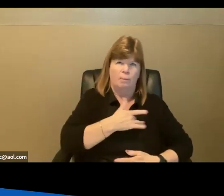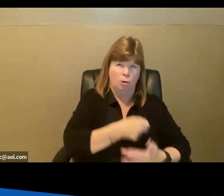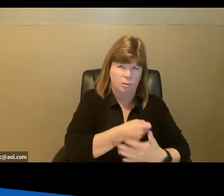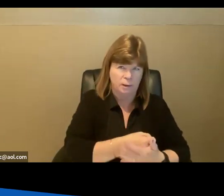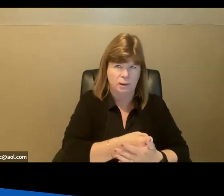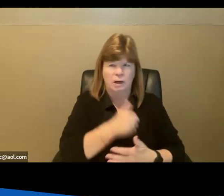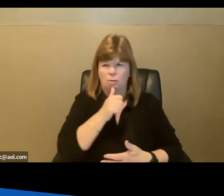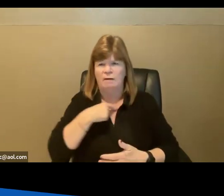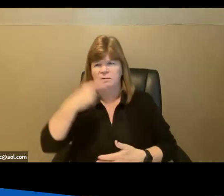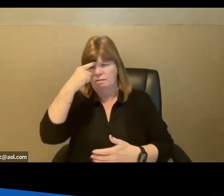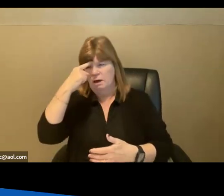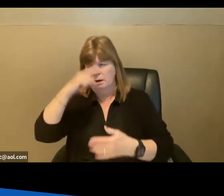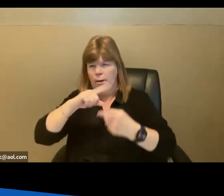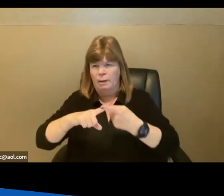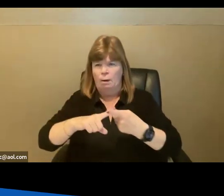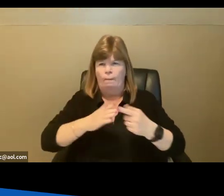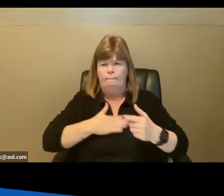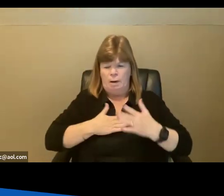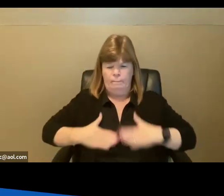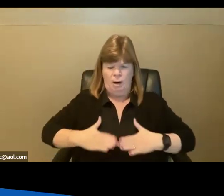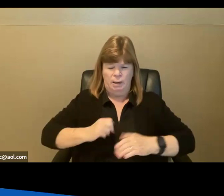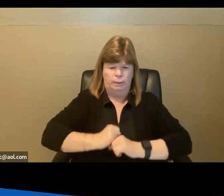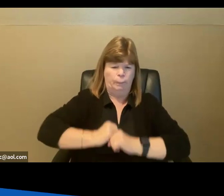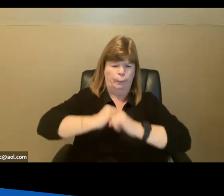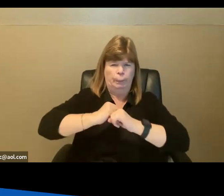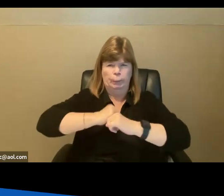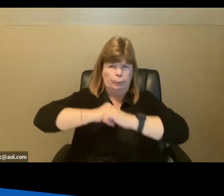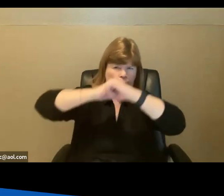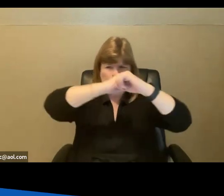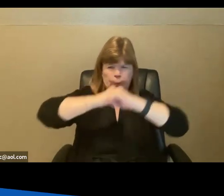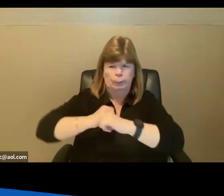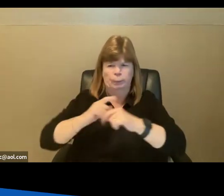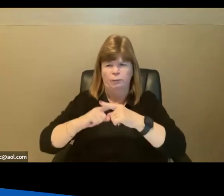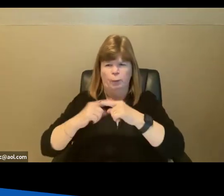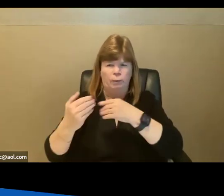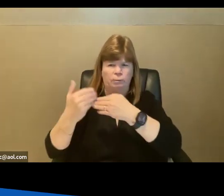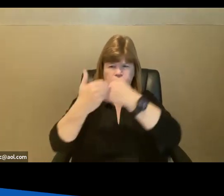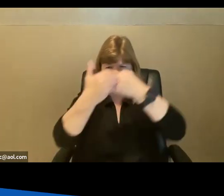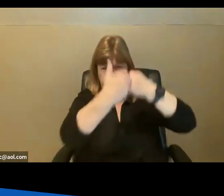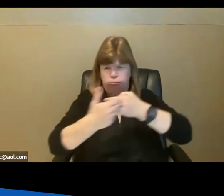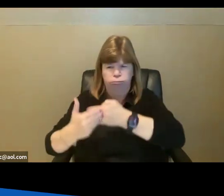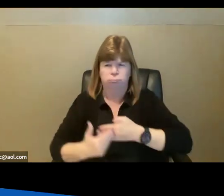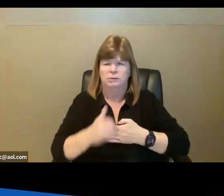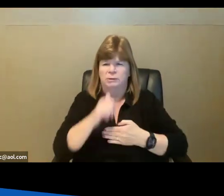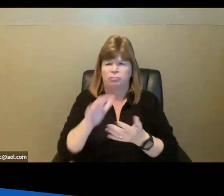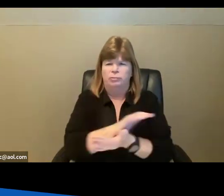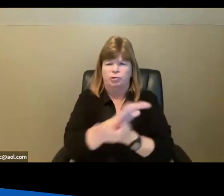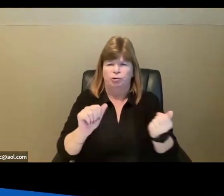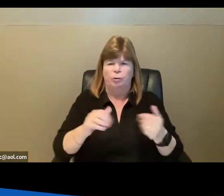No tengo que decirle a mi sistema inmunitario que esté en guardia para destruir a los invasores en mi cuerpo.